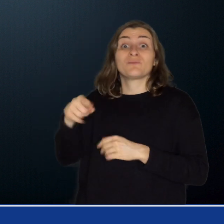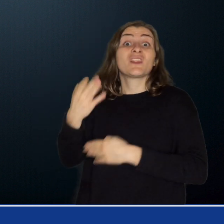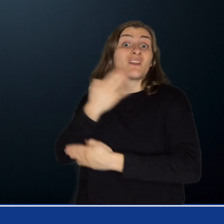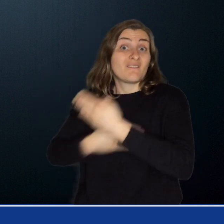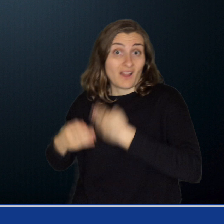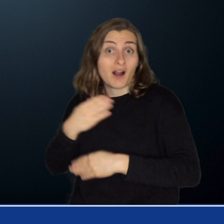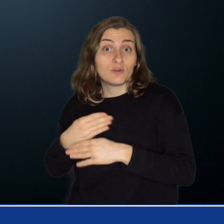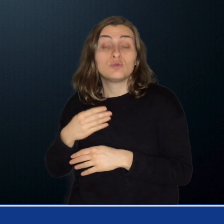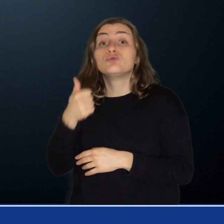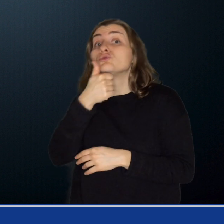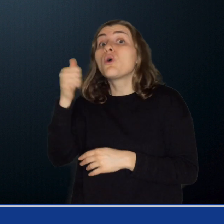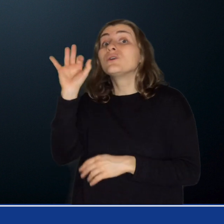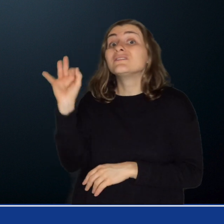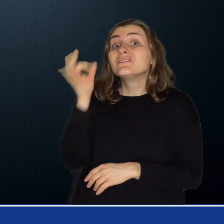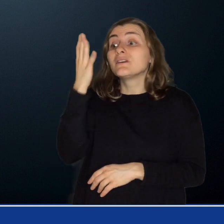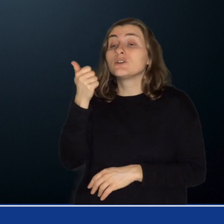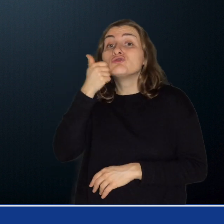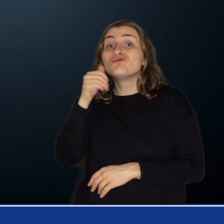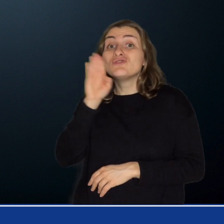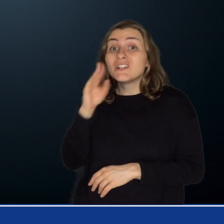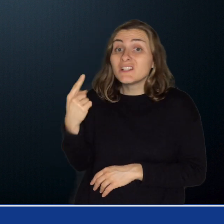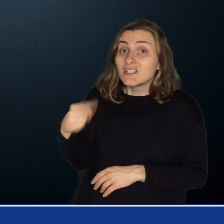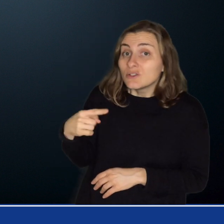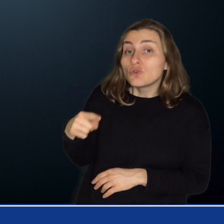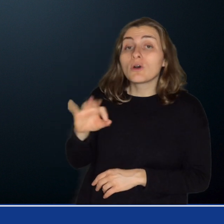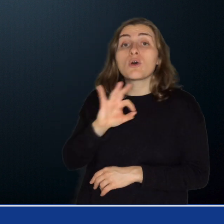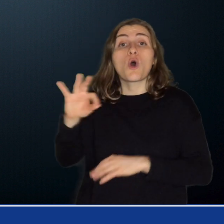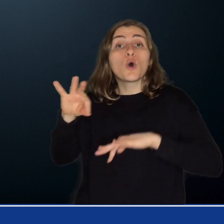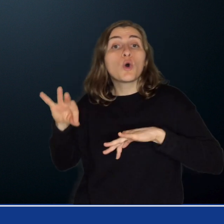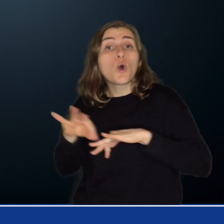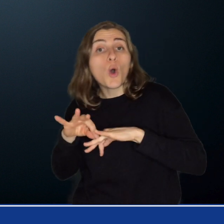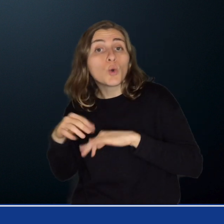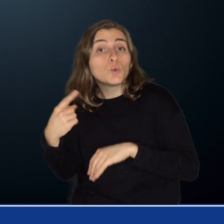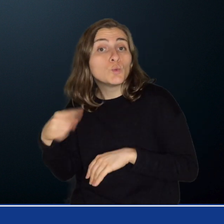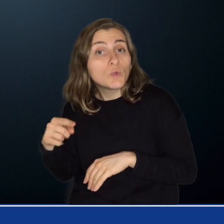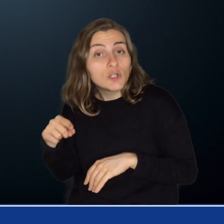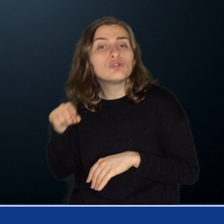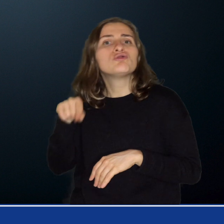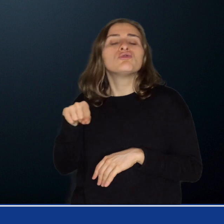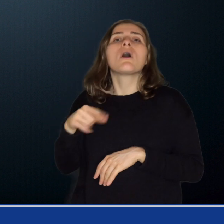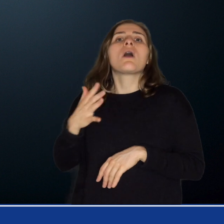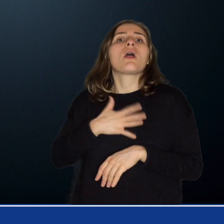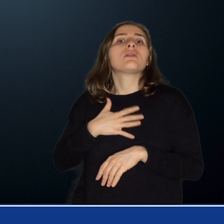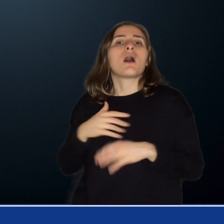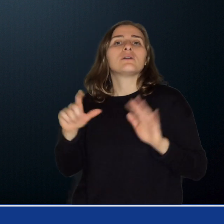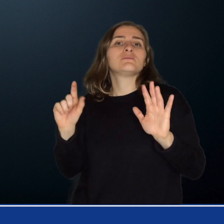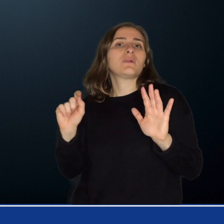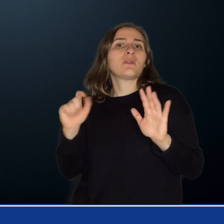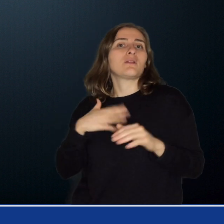(solo nel caso in cui i genitori o il coniuge della persona parente o affine di secondo grado con disabilità grave,